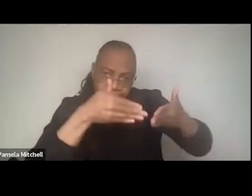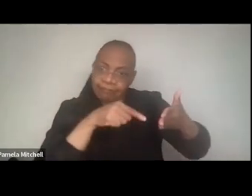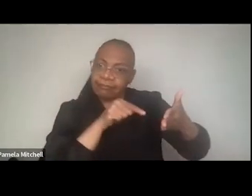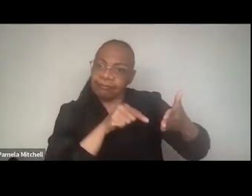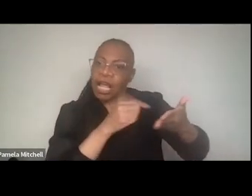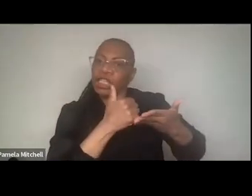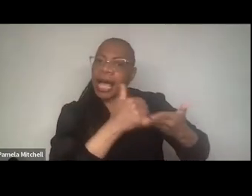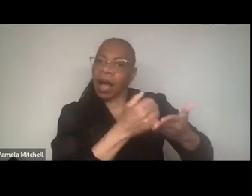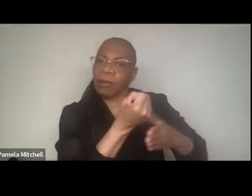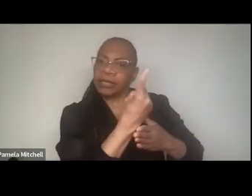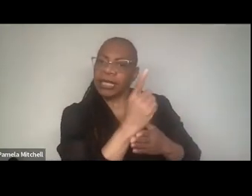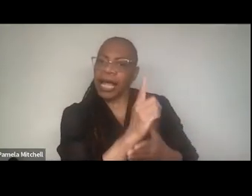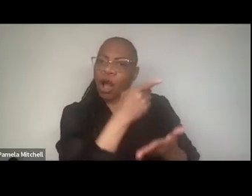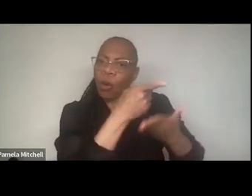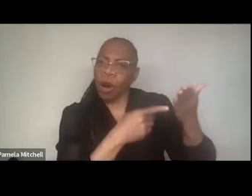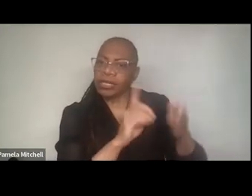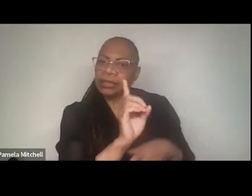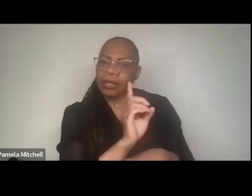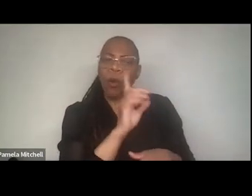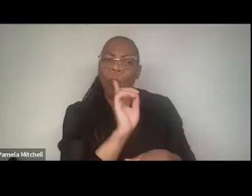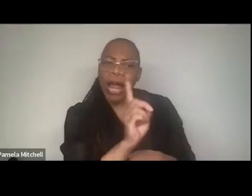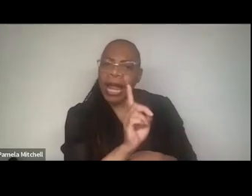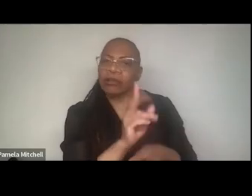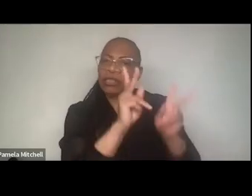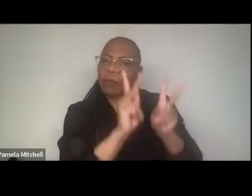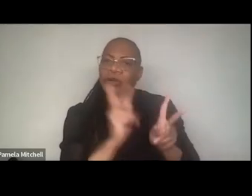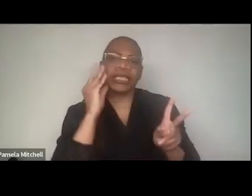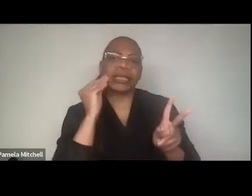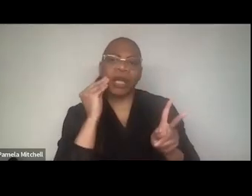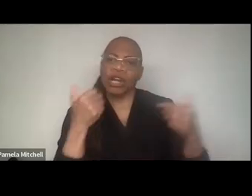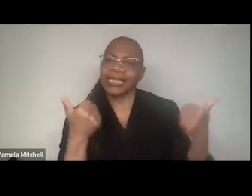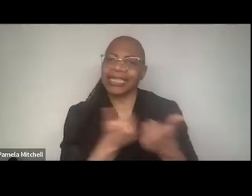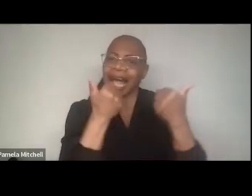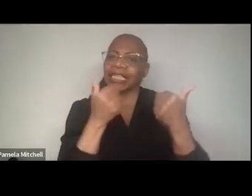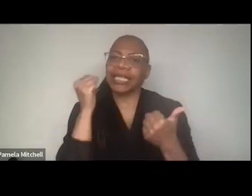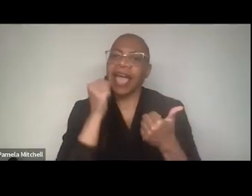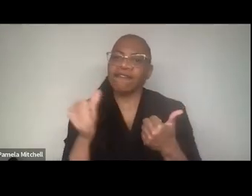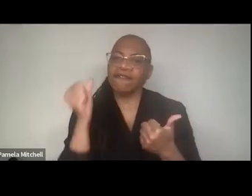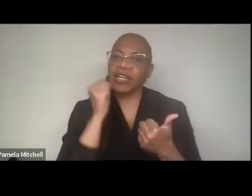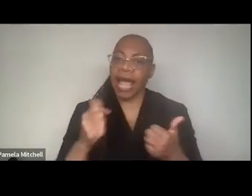dónde experimenta esta persona desafíos en su vida diaria. También es útil porque puede ayudar a identificar